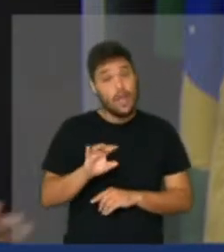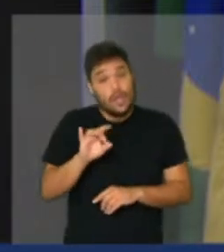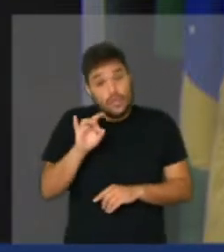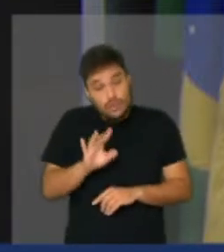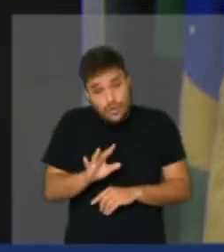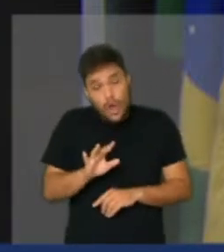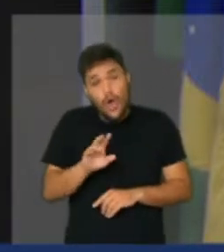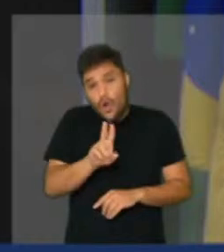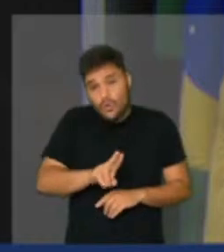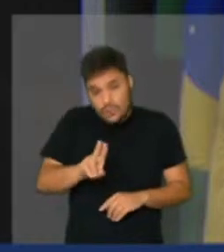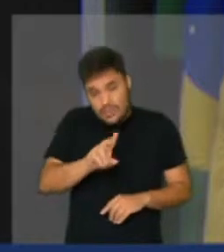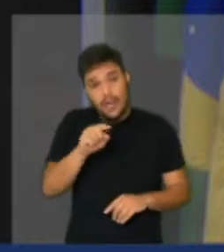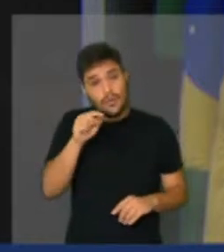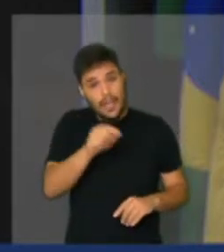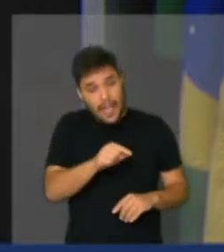MEROS, 3 BILHÕES... E POR